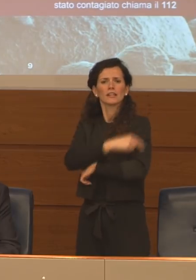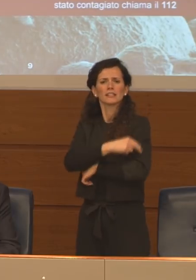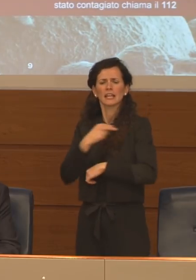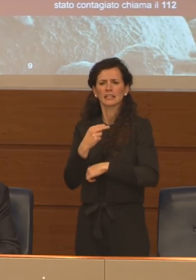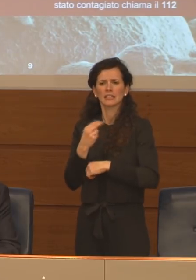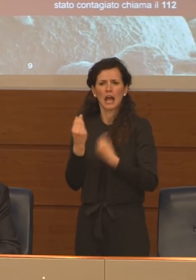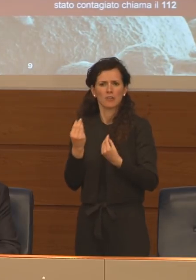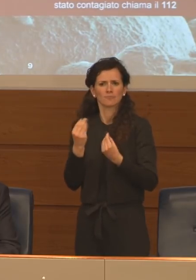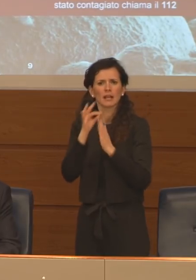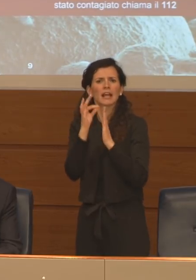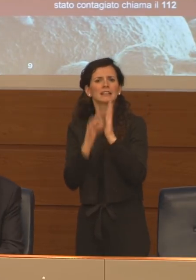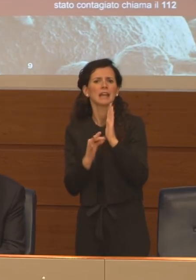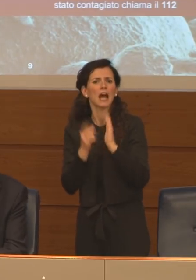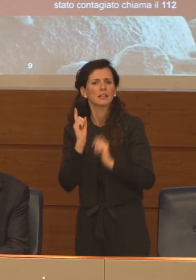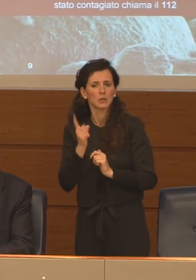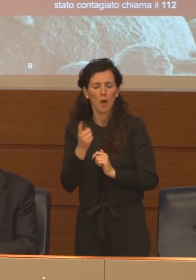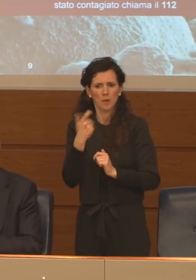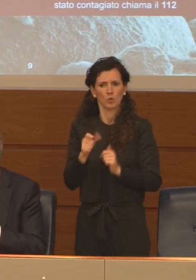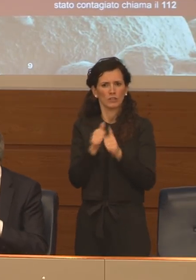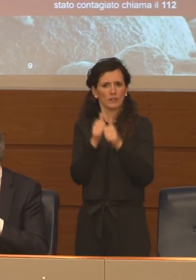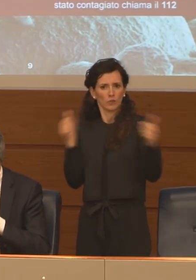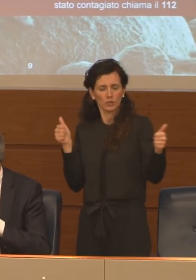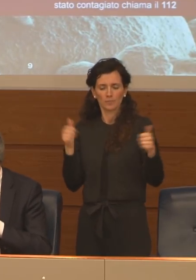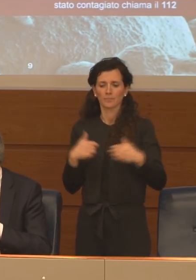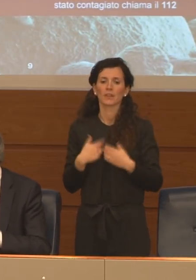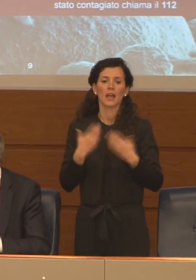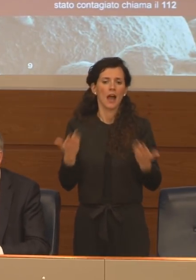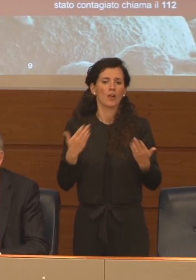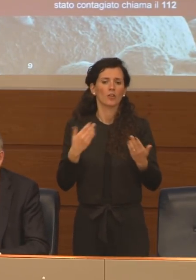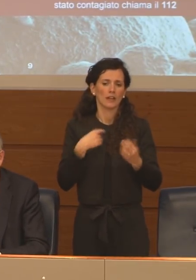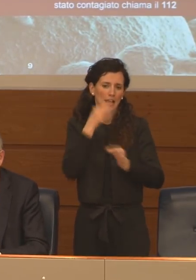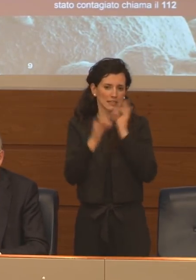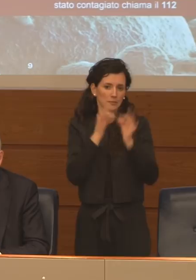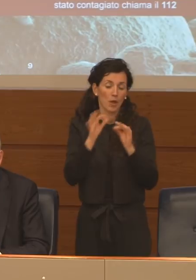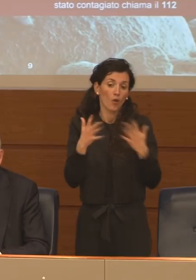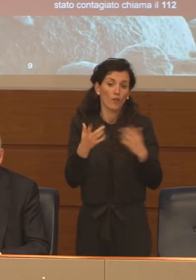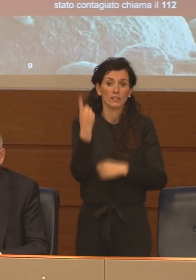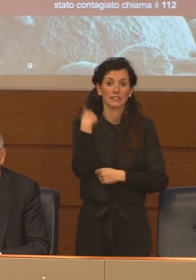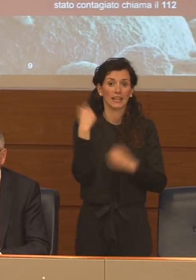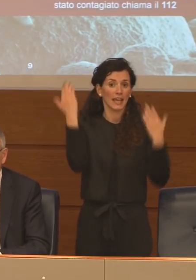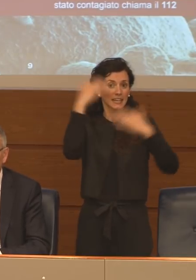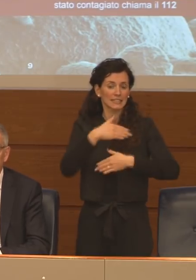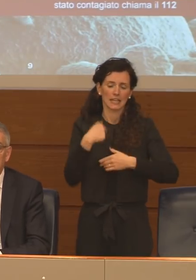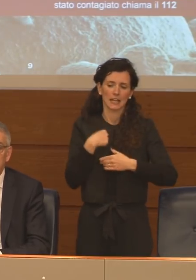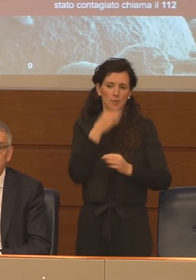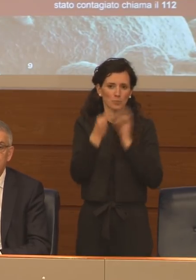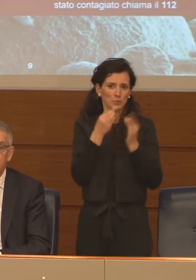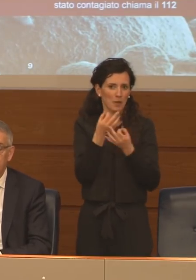Forse non mi sono spiegato bene ieri sera ma lo ripeto ancora una volta